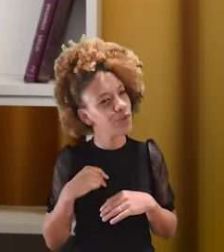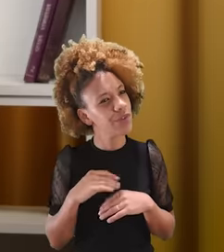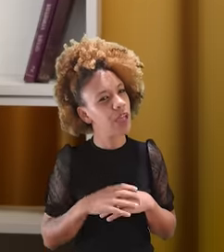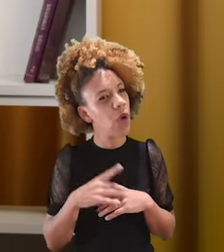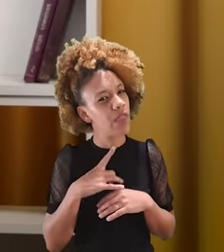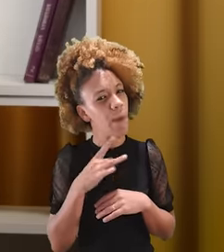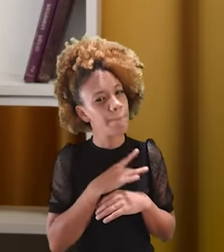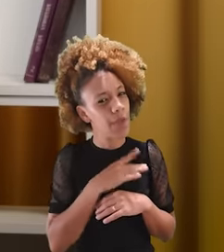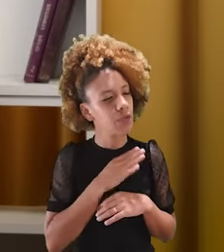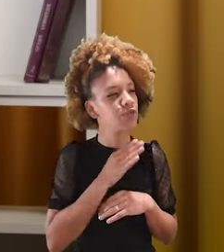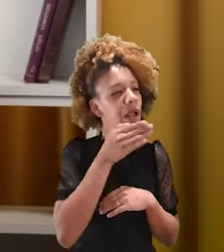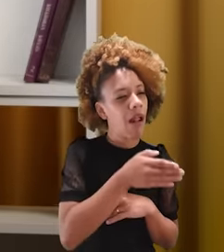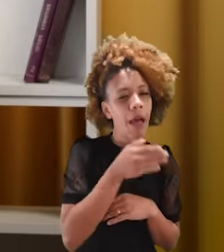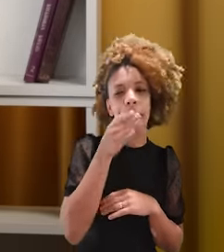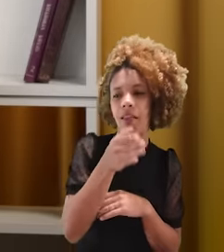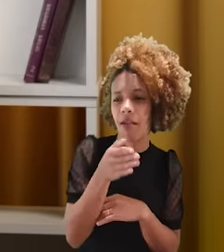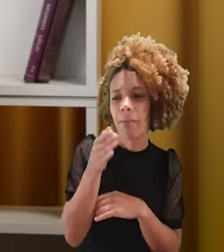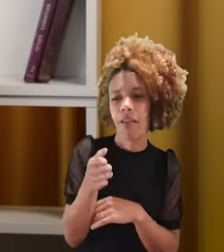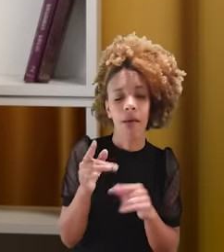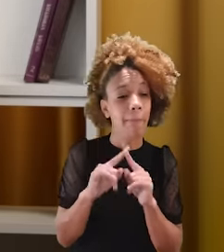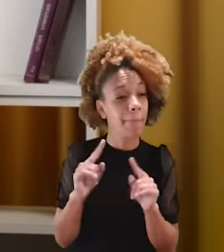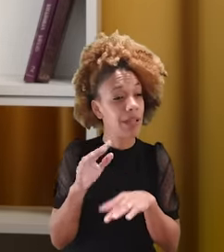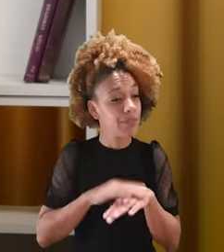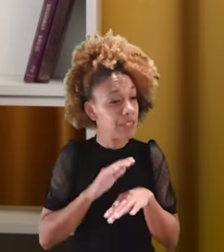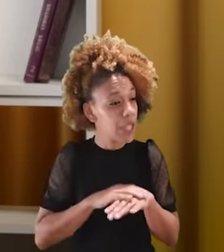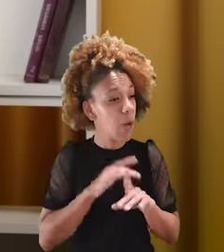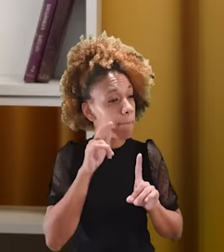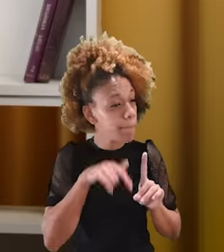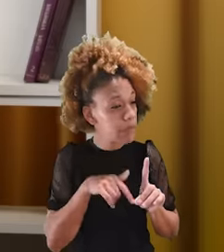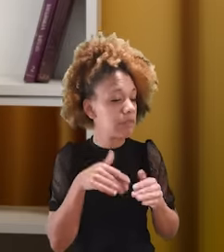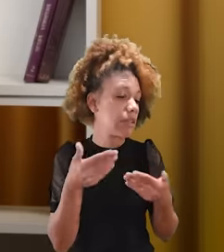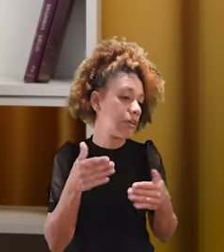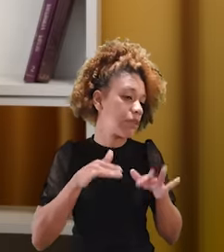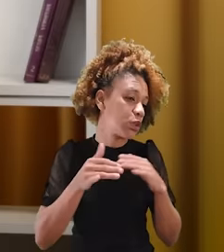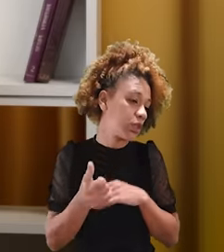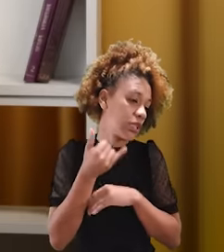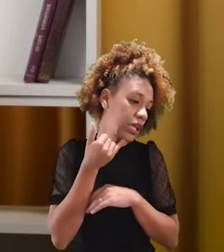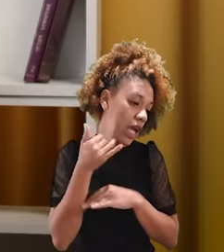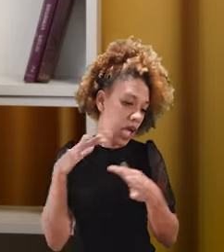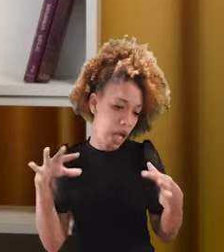medo de ir para lá e aí quando eu for fazer um personagem as pessoas ligarem uma coisa na outra